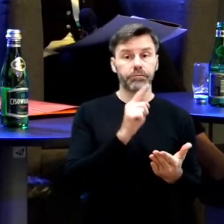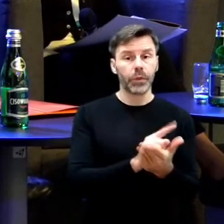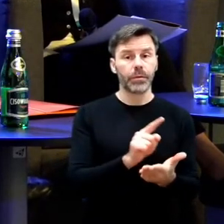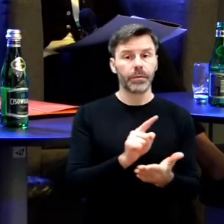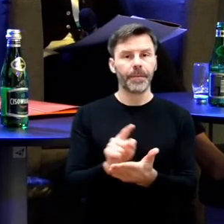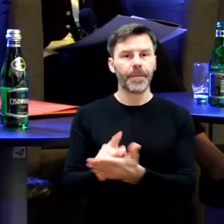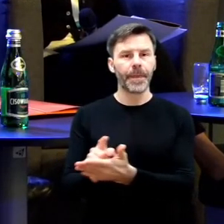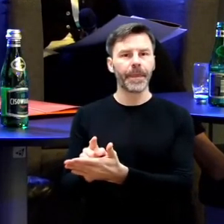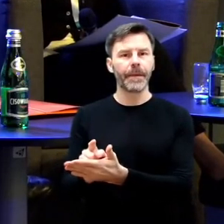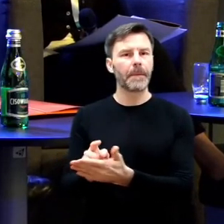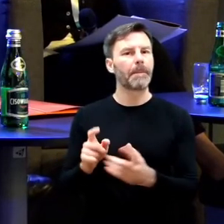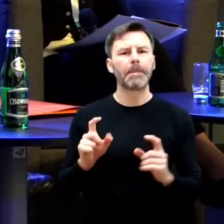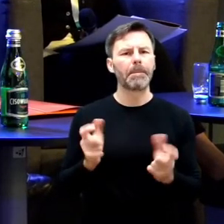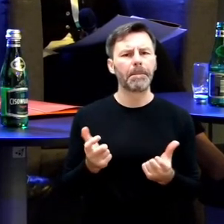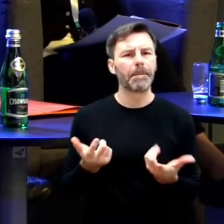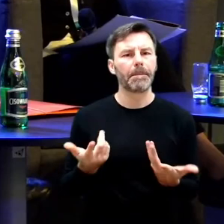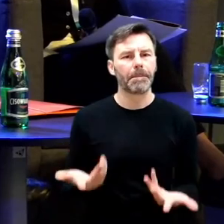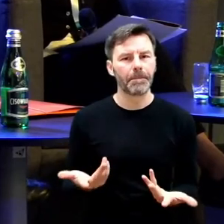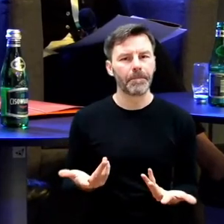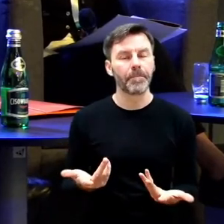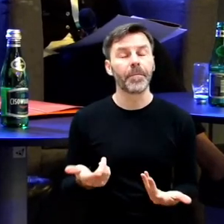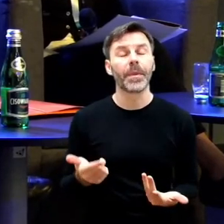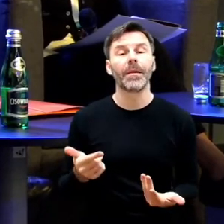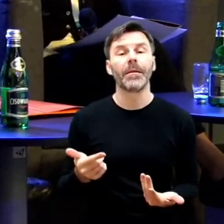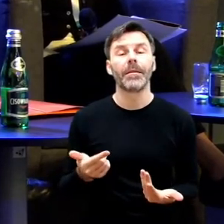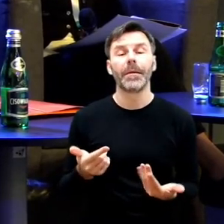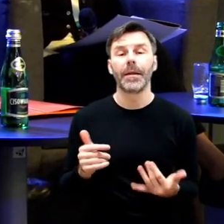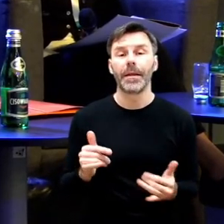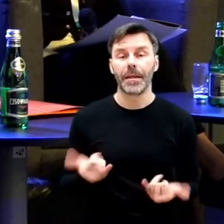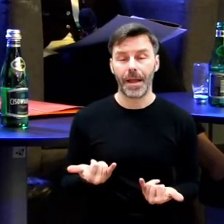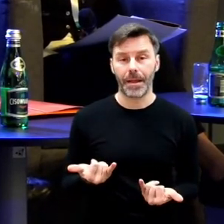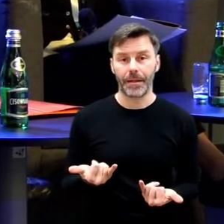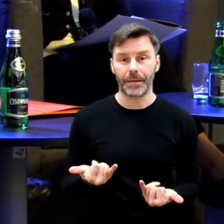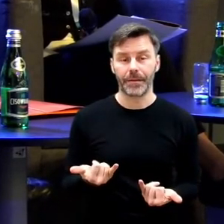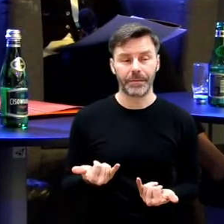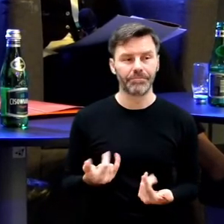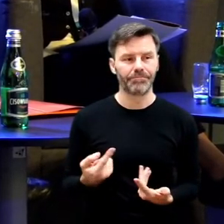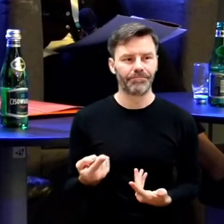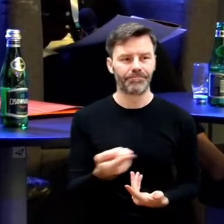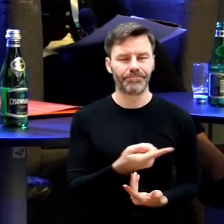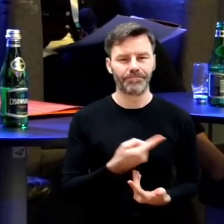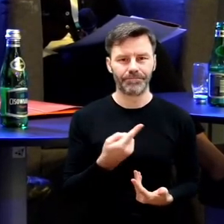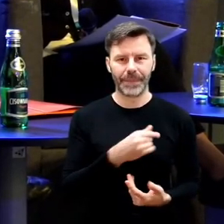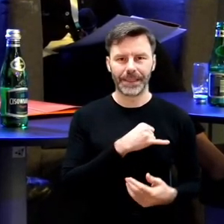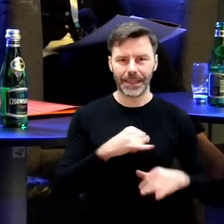to jest aktywność na poziomie samorządu terytorialnego.